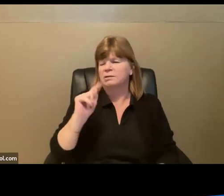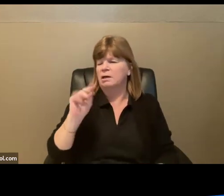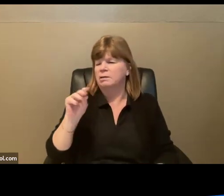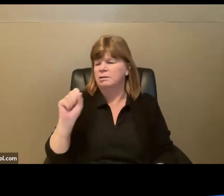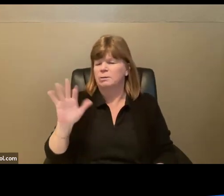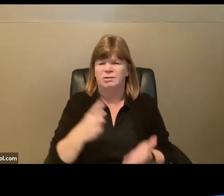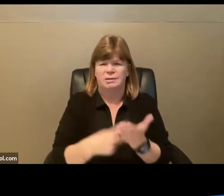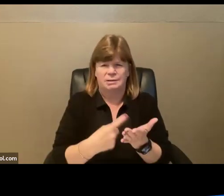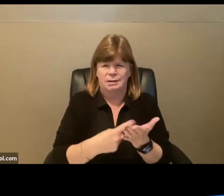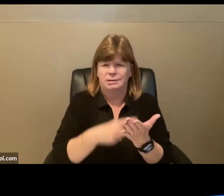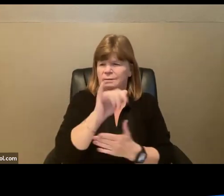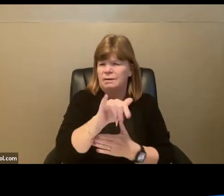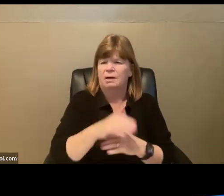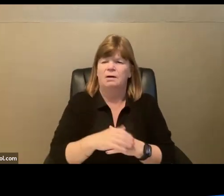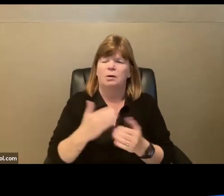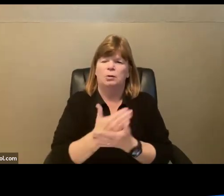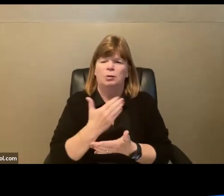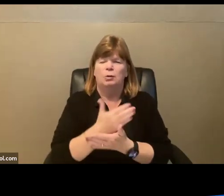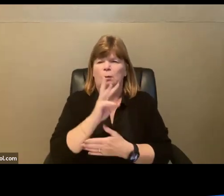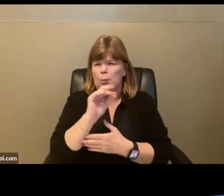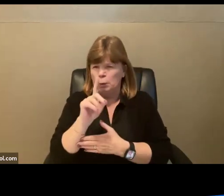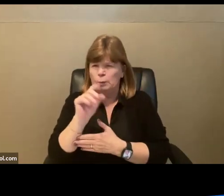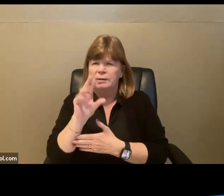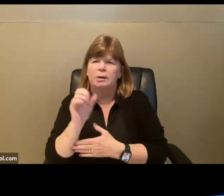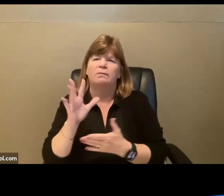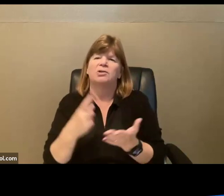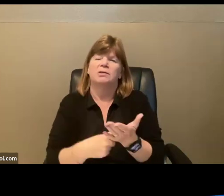Novedades en el cuidado de heridas que repasamos mucho.